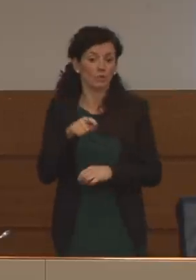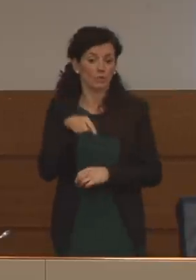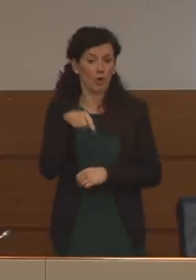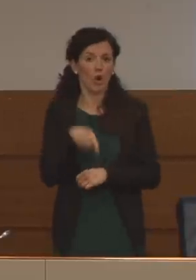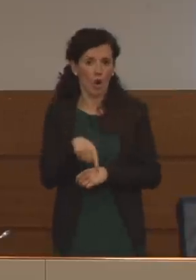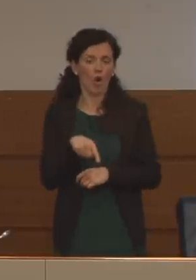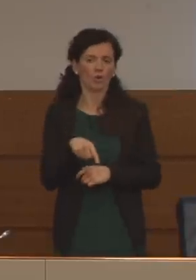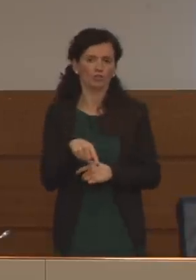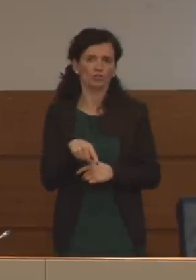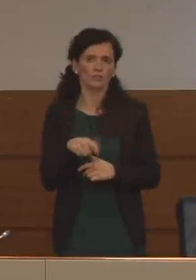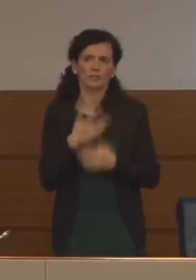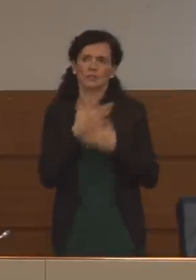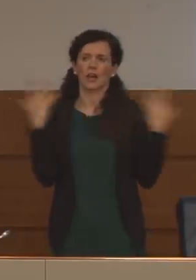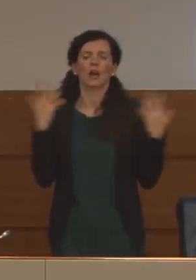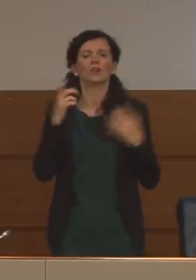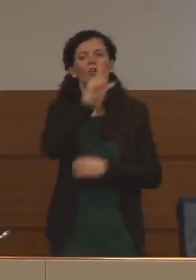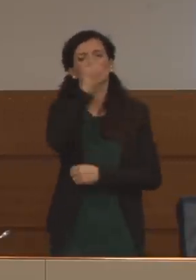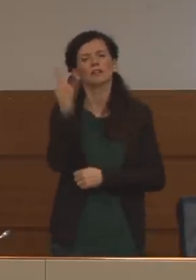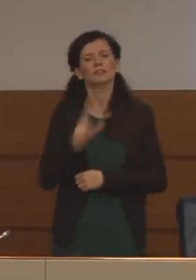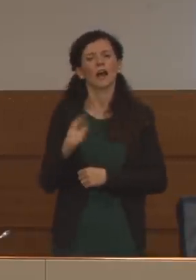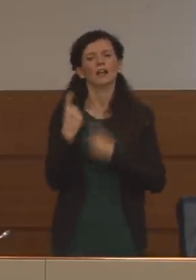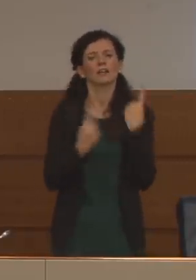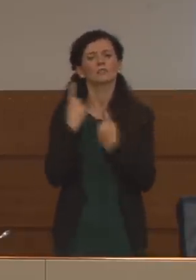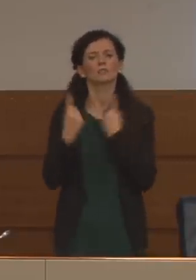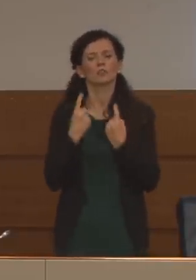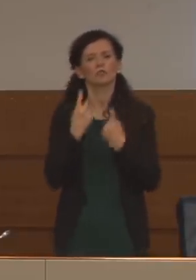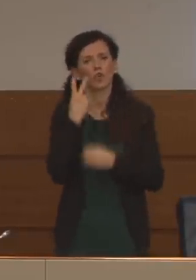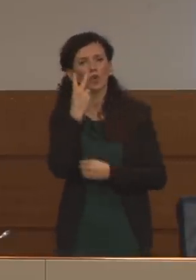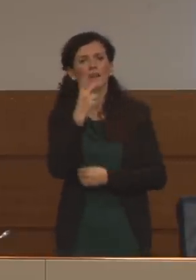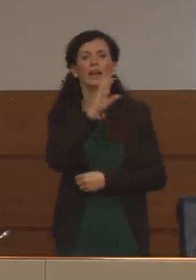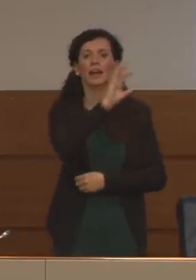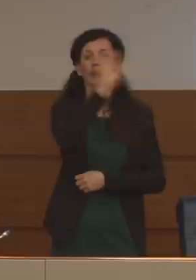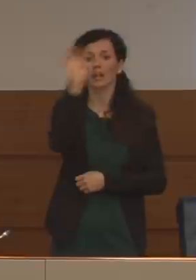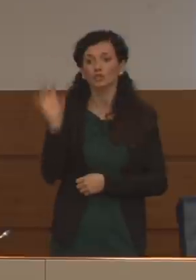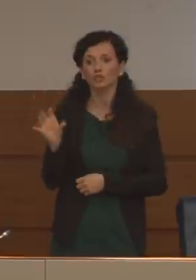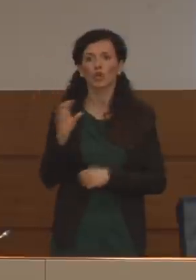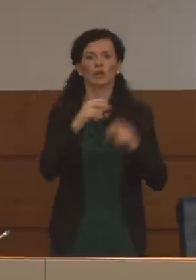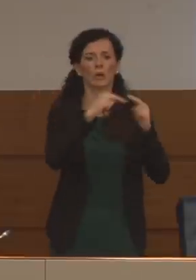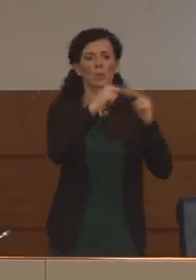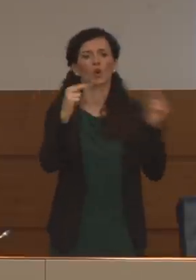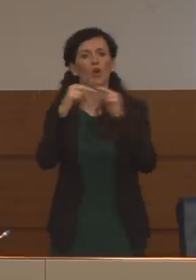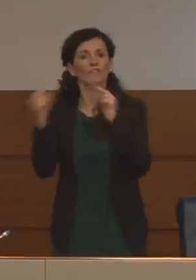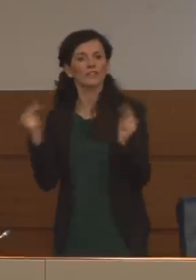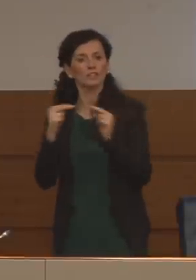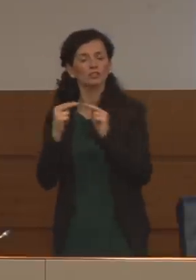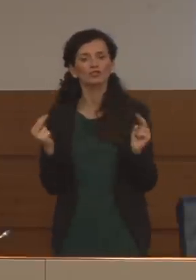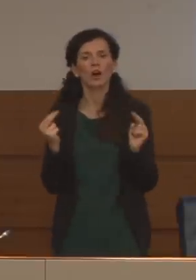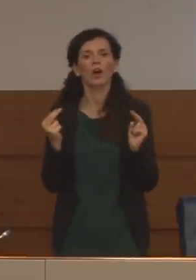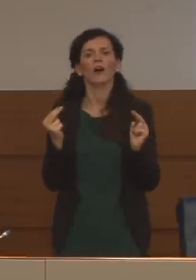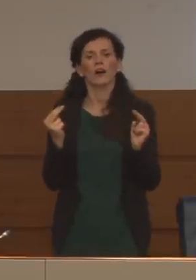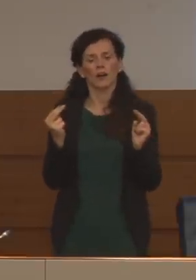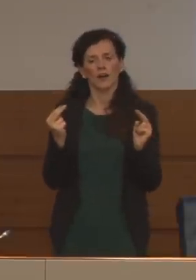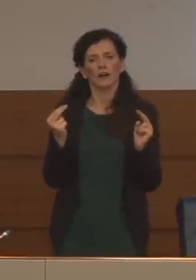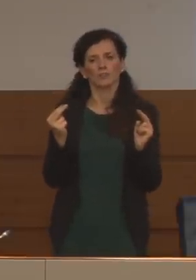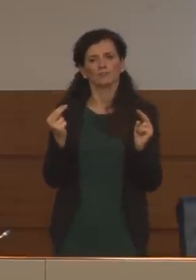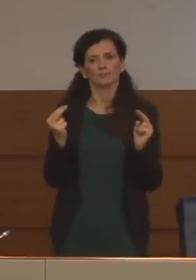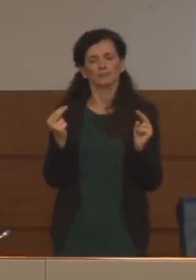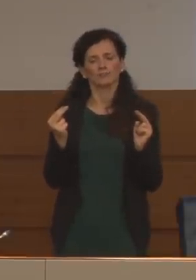Paese che ha realtà a regioni e province dove la circolazione è diversa come